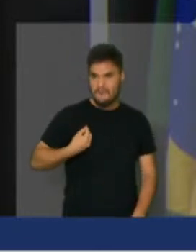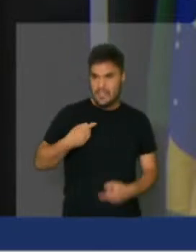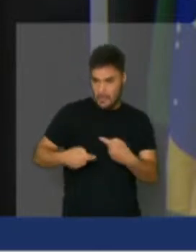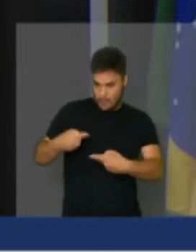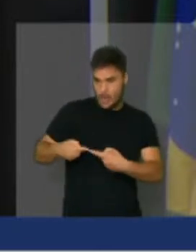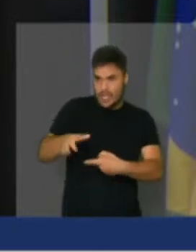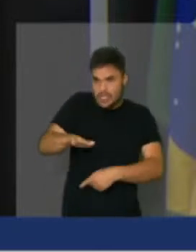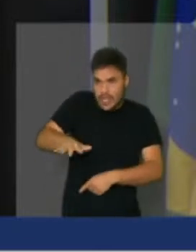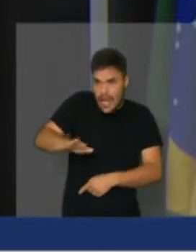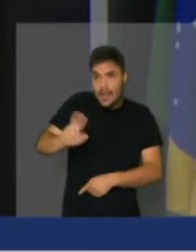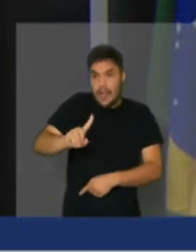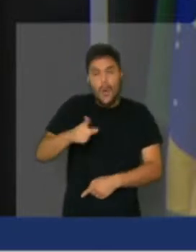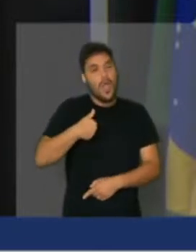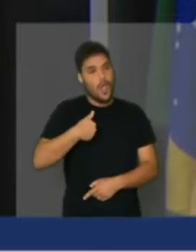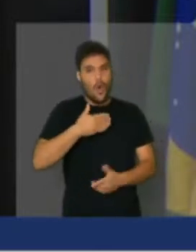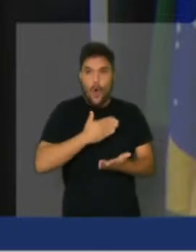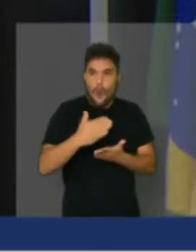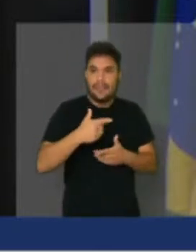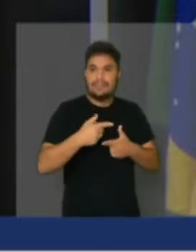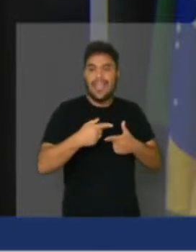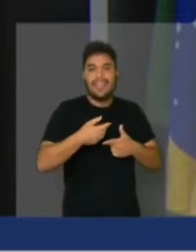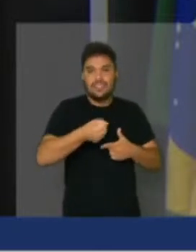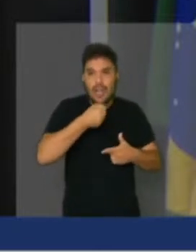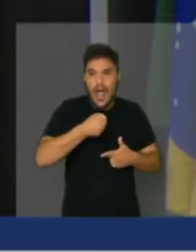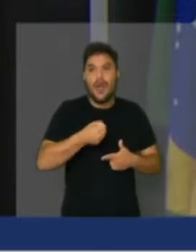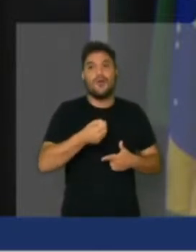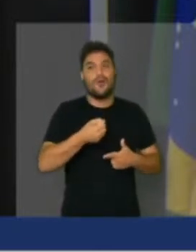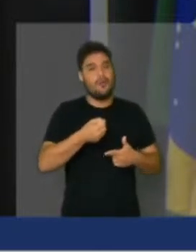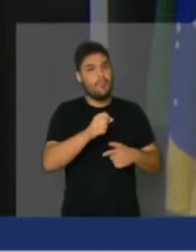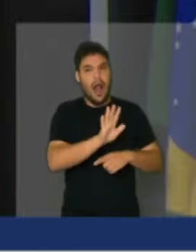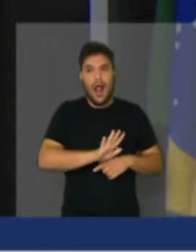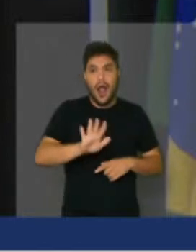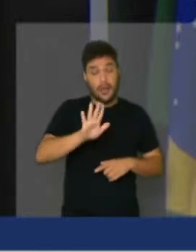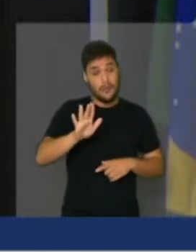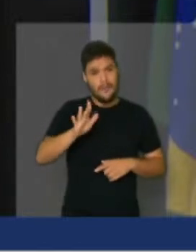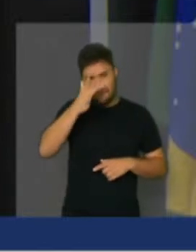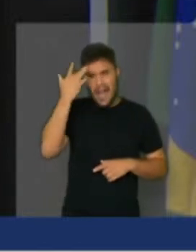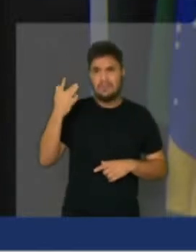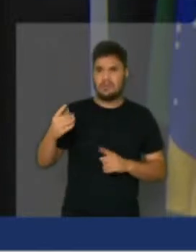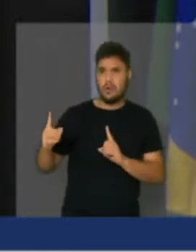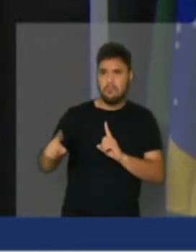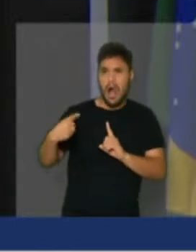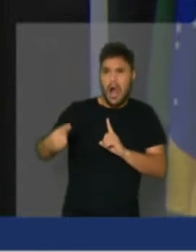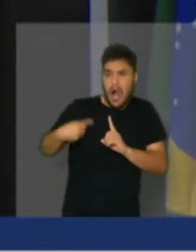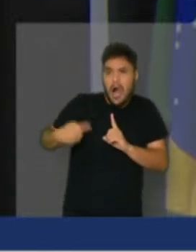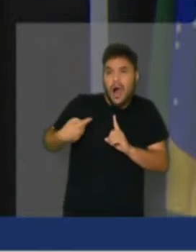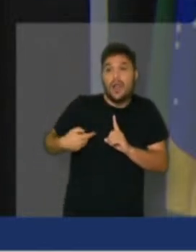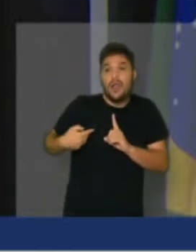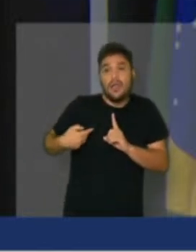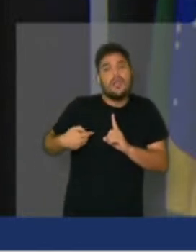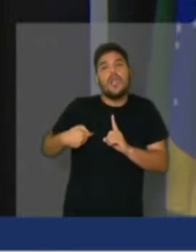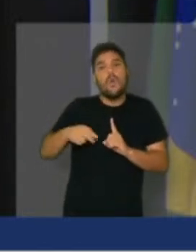COMUNICADORA, DE EXPRESSÃO NACIONAL, EU FUI AMEAÇADA MUITAS VEZES, EU NUNCA DESISTI. EU NÃO TENHO MEDO DE